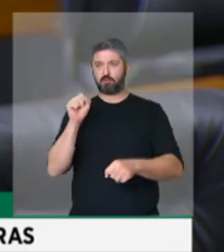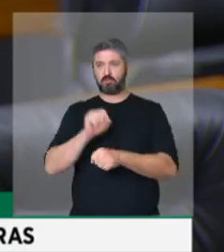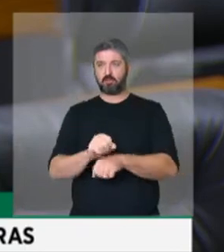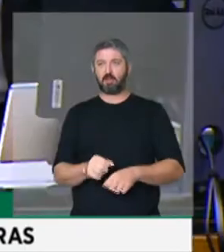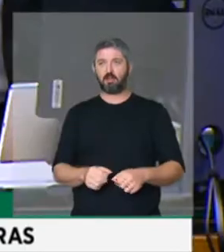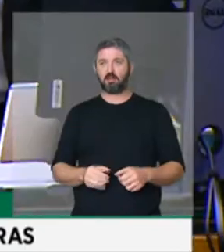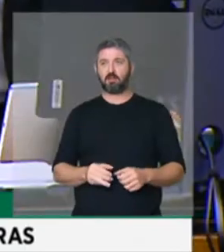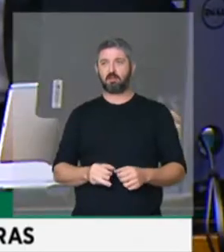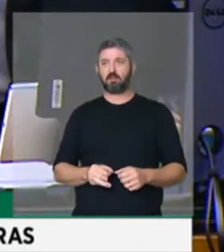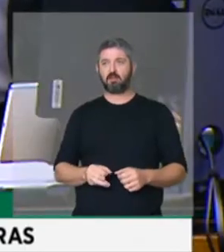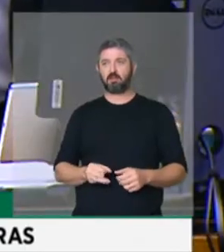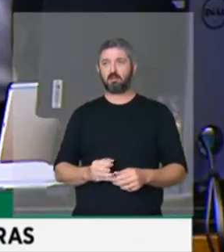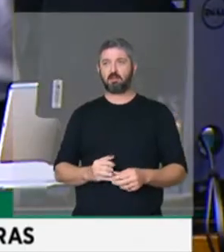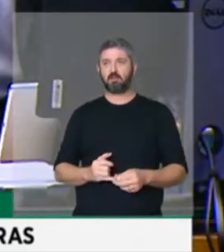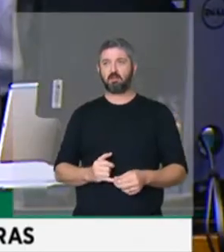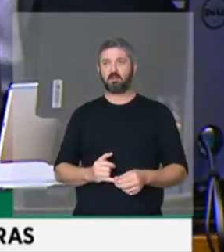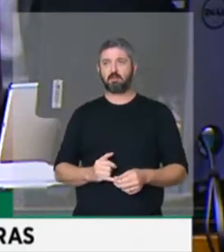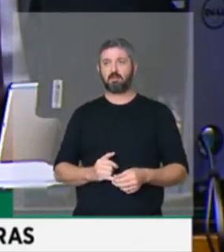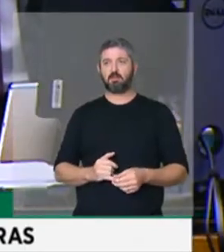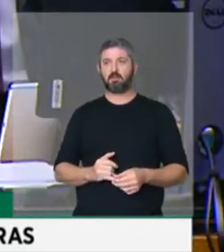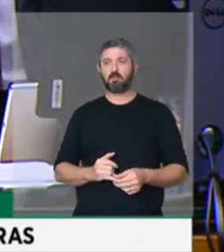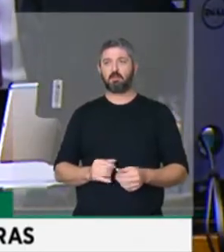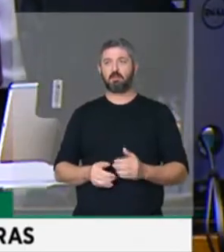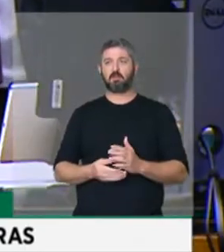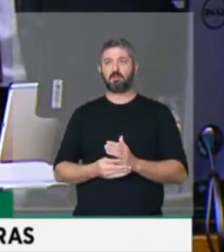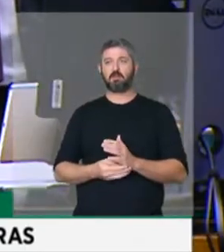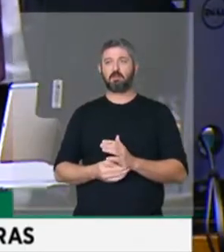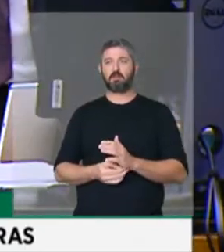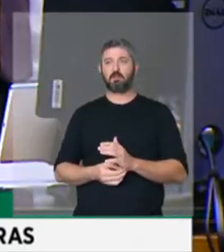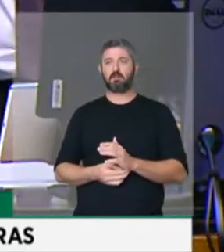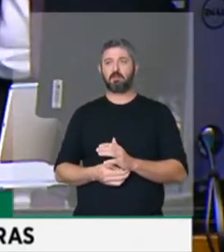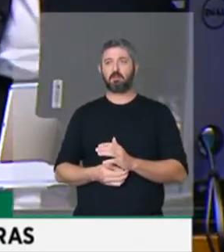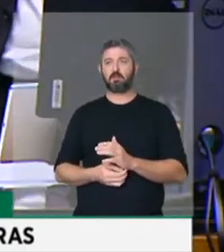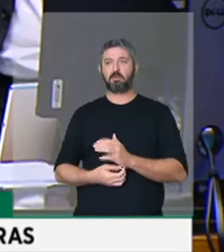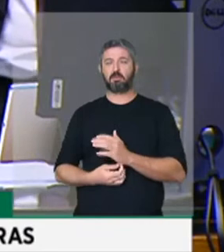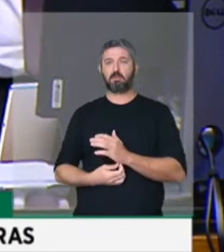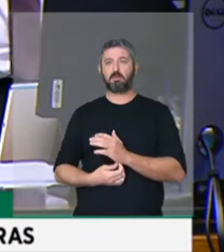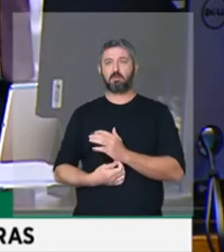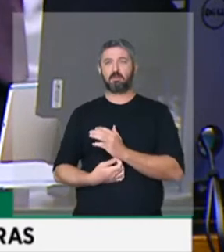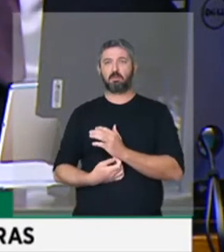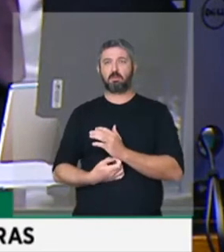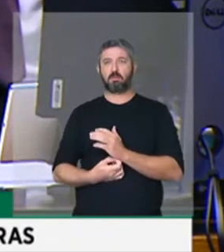MAIOR EMPRESA DO SETOR ELÉTRICO DA AMÉRICA LATINA... E AÍ ... SIMPLESMENTE SE ENTREGA... DE MÃO BEIJADA. NÃO ACEITAMOS... O ENCERRAMENTO DA